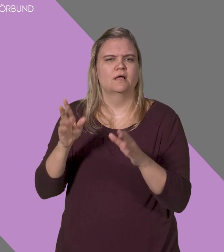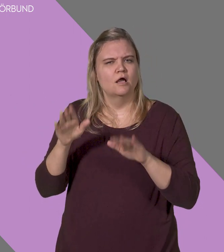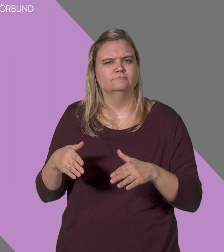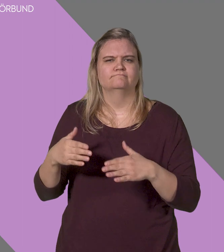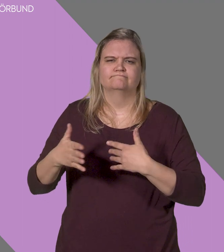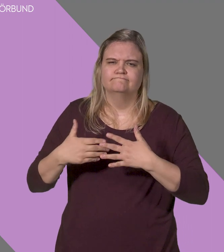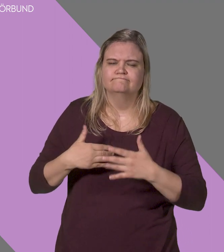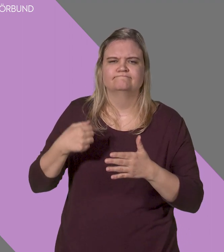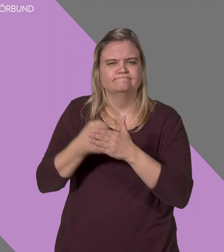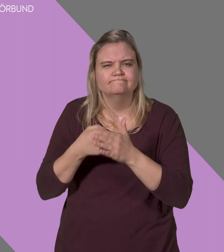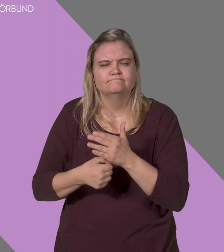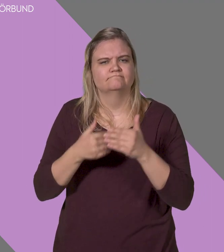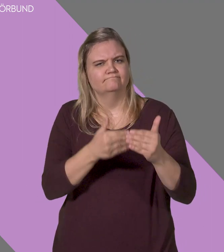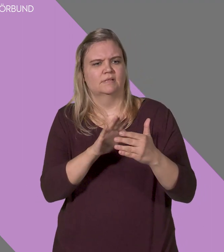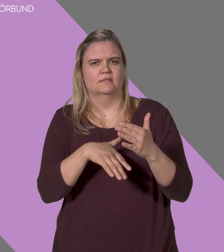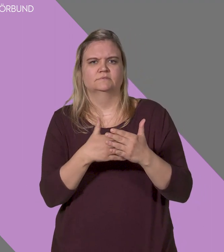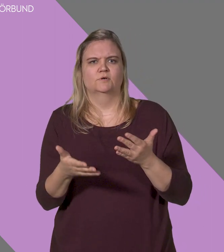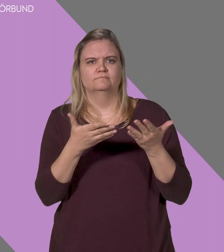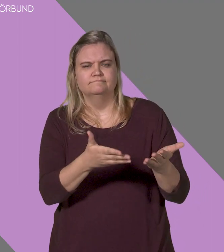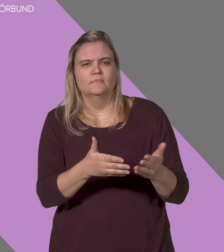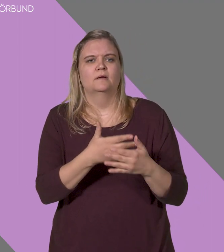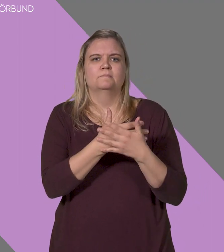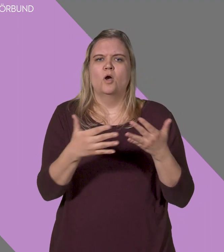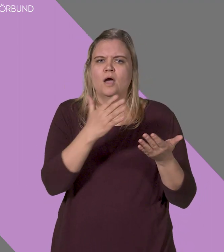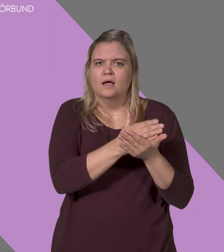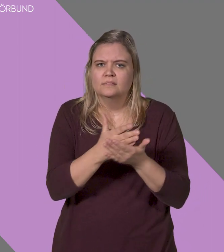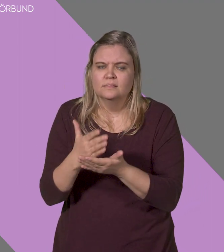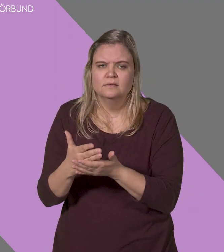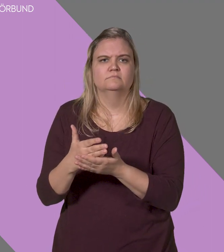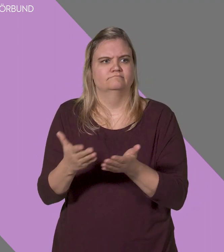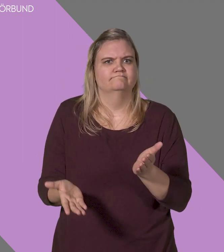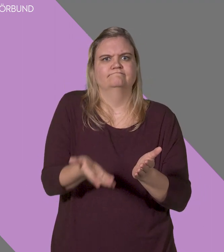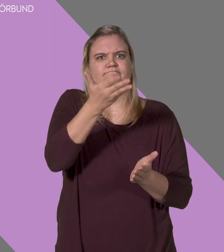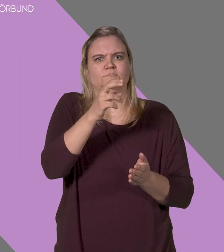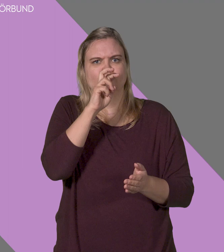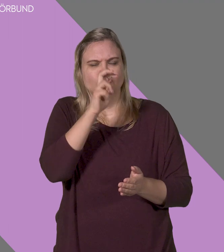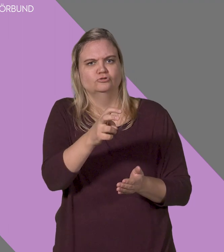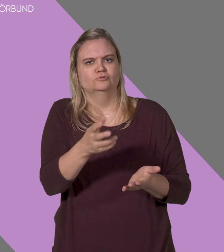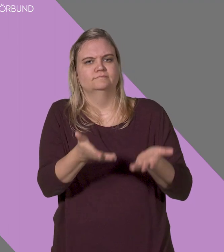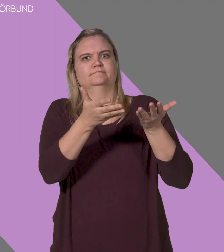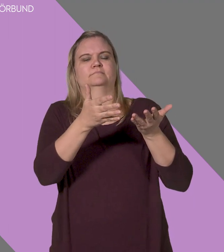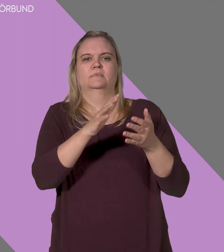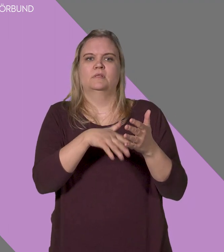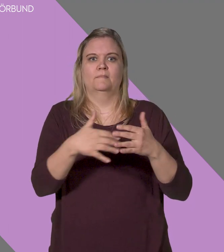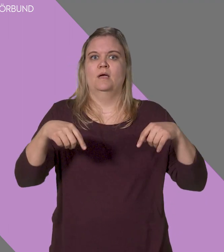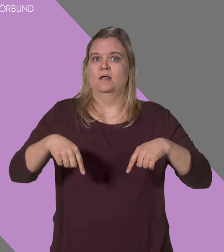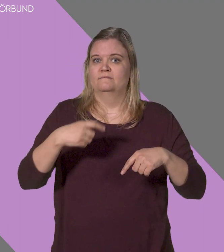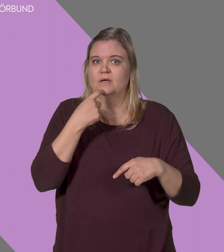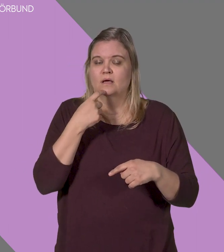som arbetat för de teckenspråkigas språkliga rättigheter - och synliggjort teckenspråken och på så sätt främjat deras ställning -